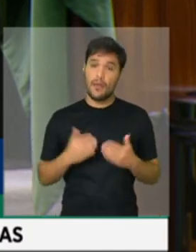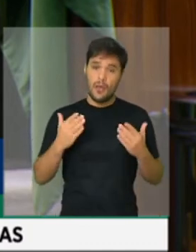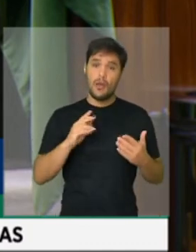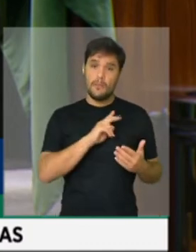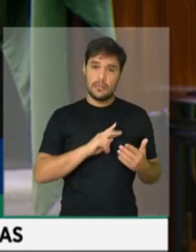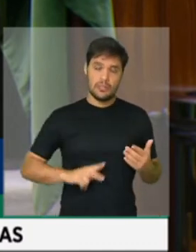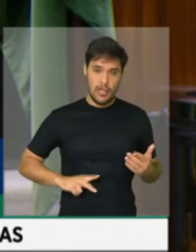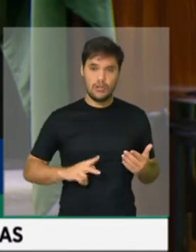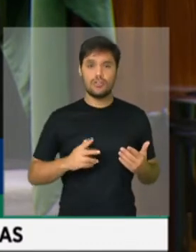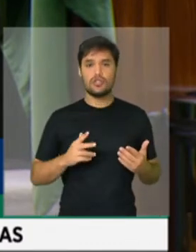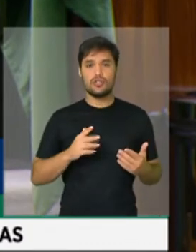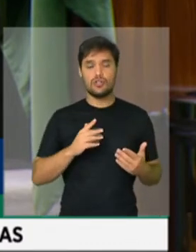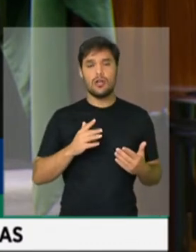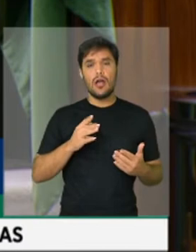DEPUTADOS E DEPUTADAS, NO DIA